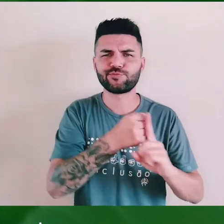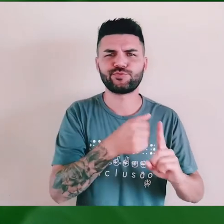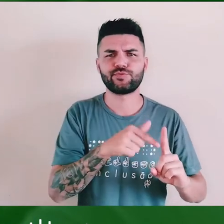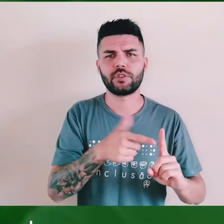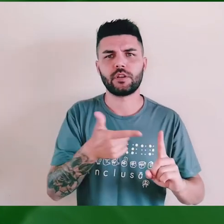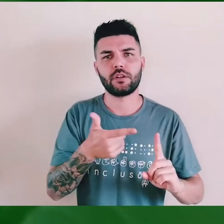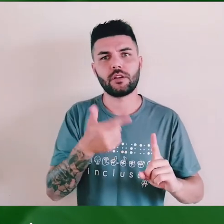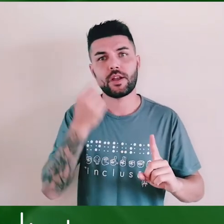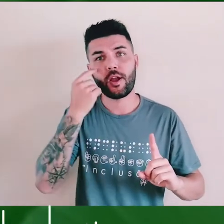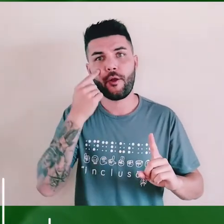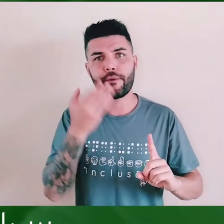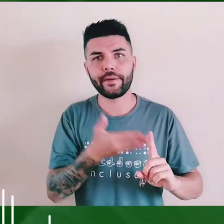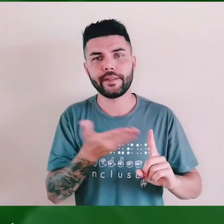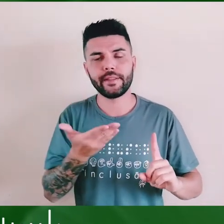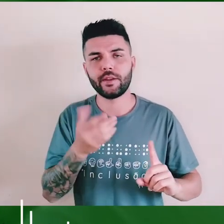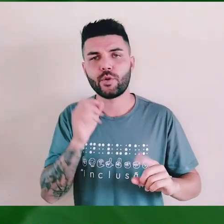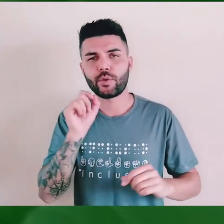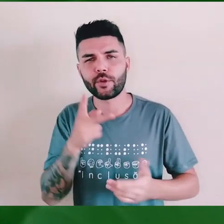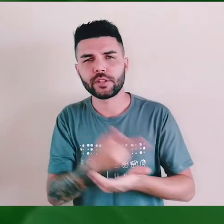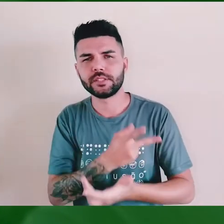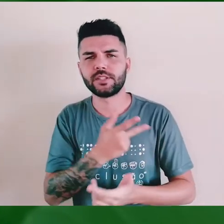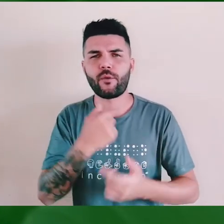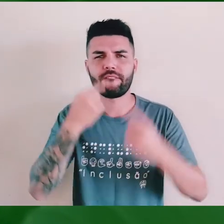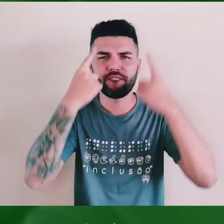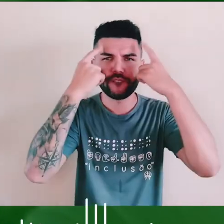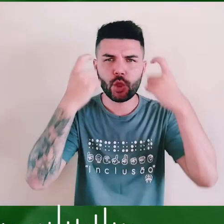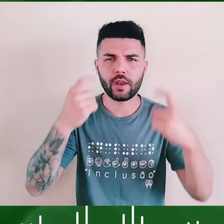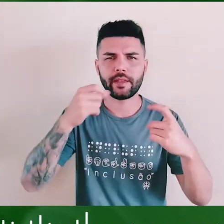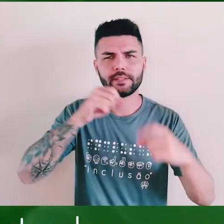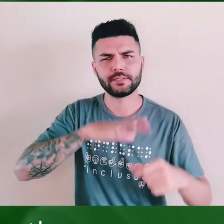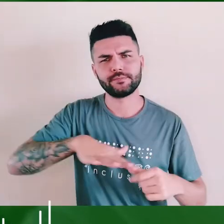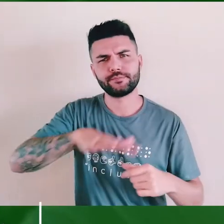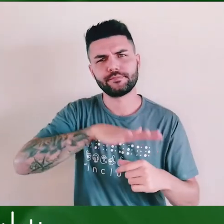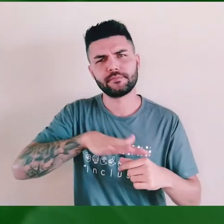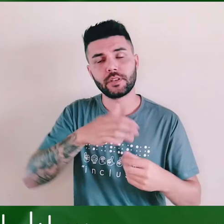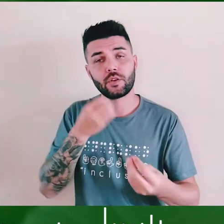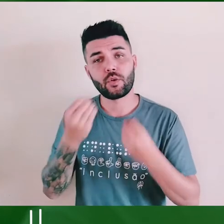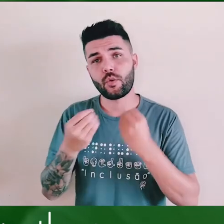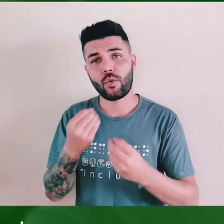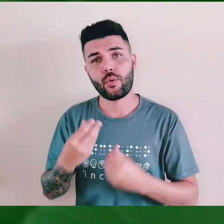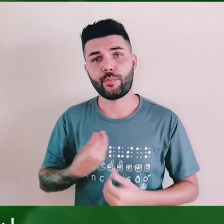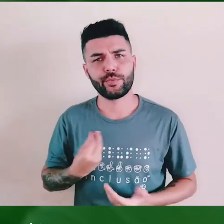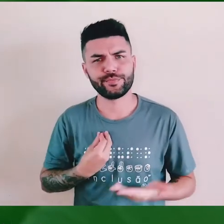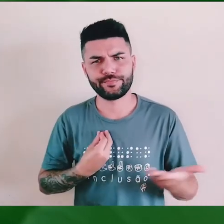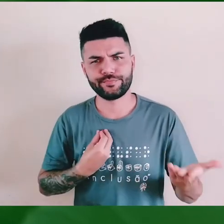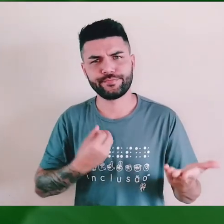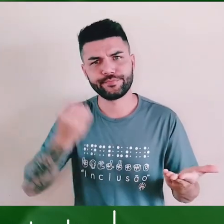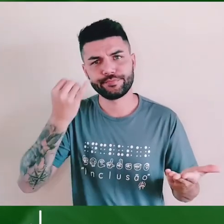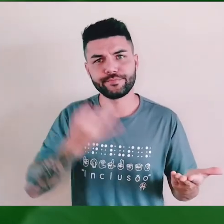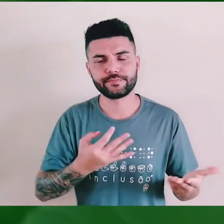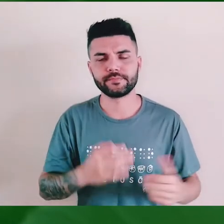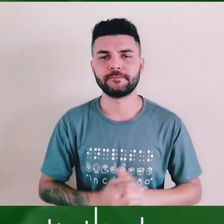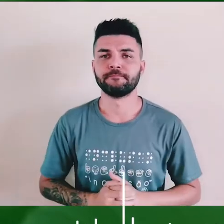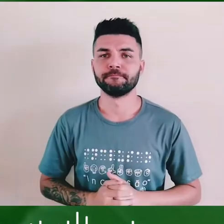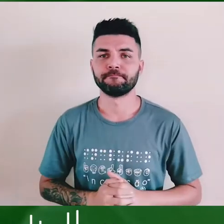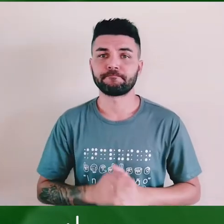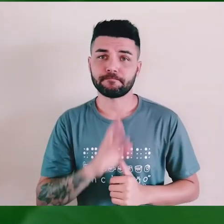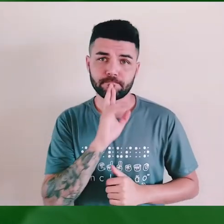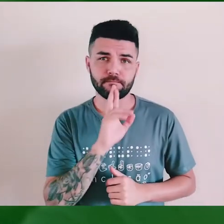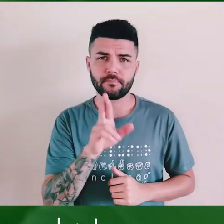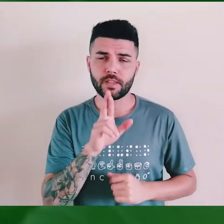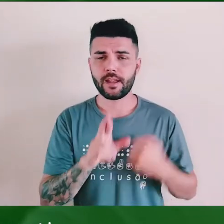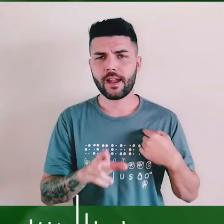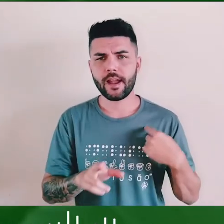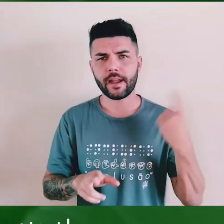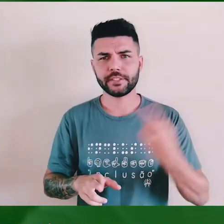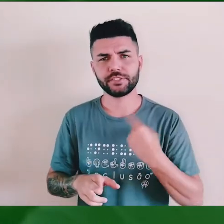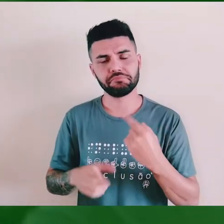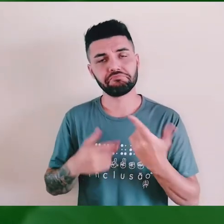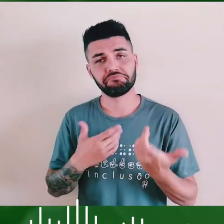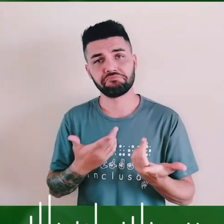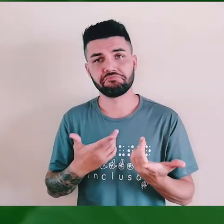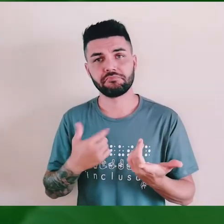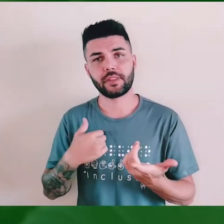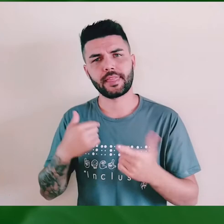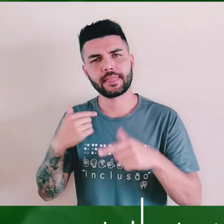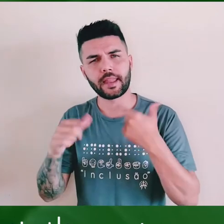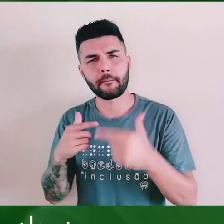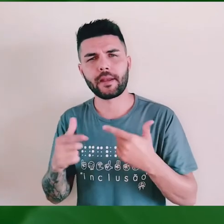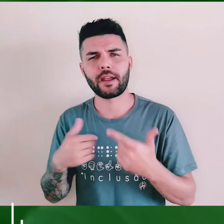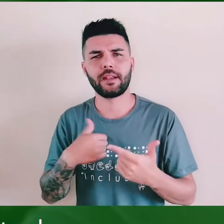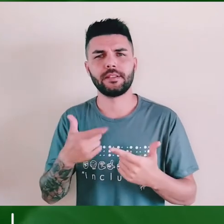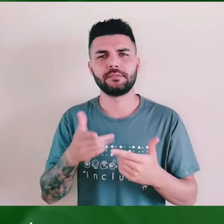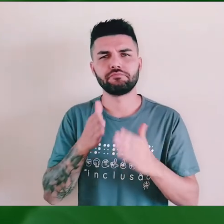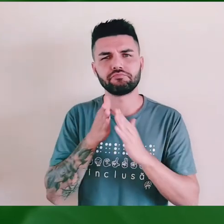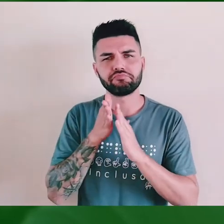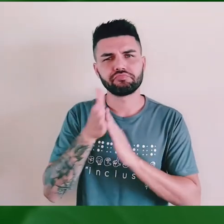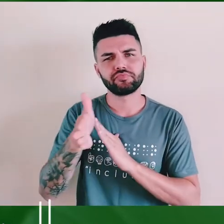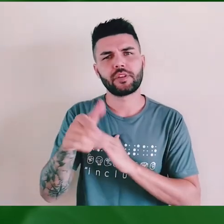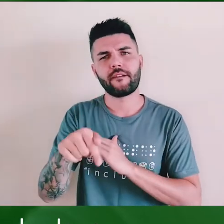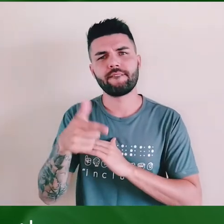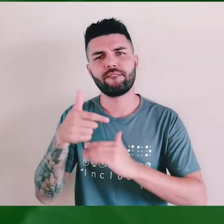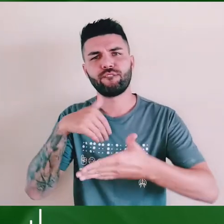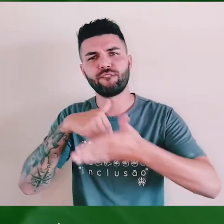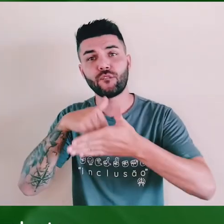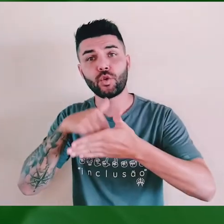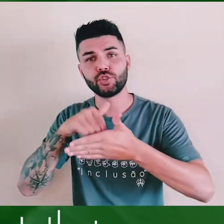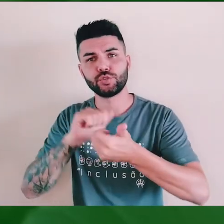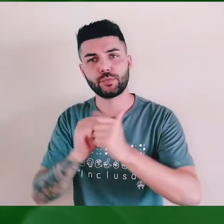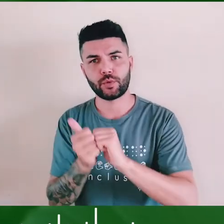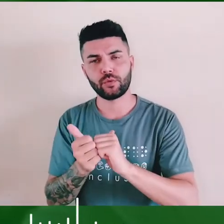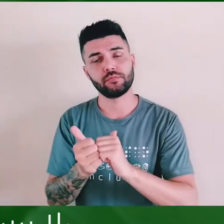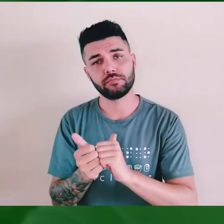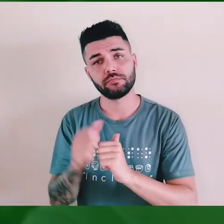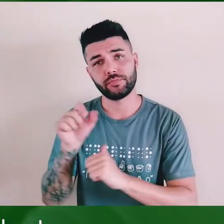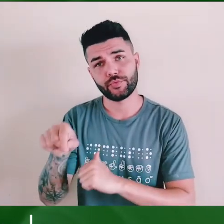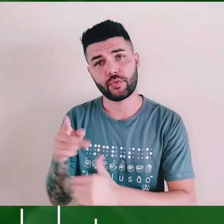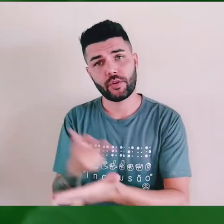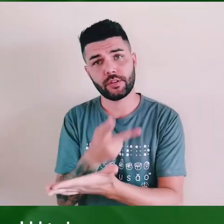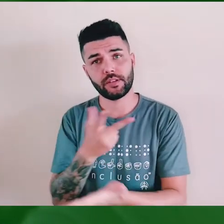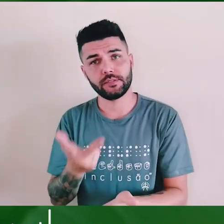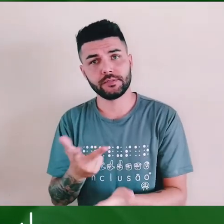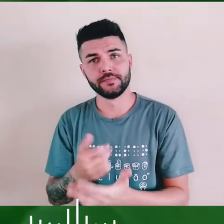experiência de violência? Como foi? Pedro: Olha a gente que trabalha com futebol